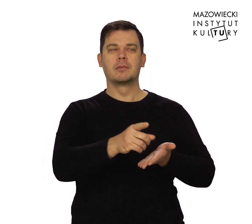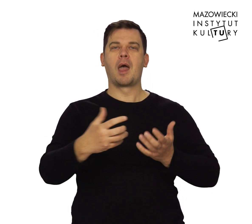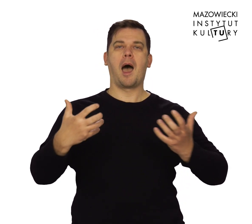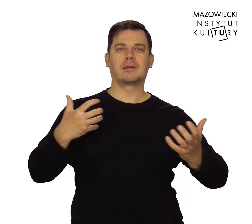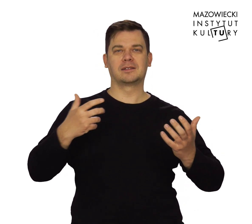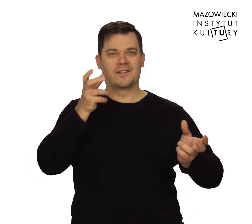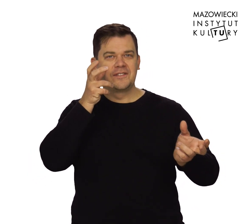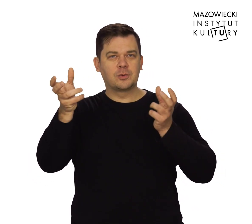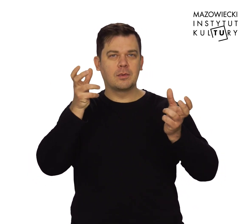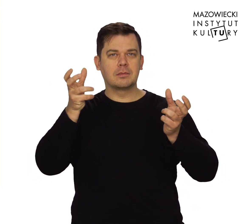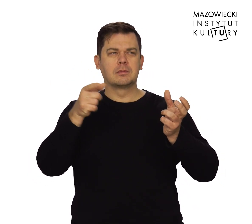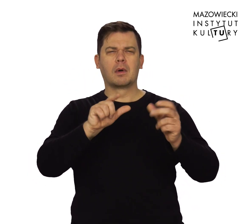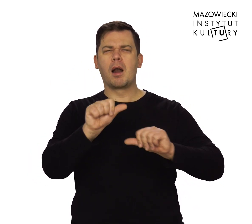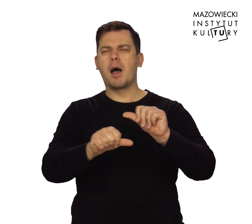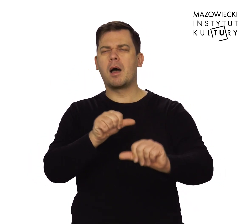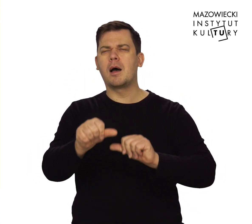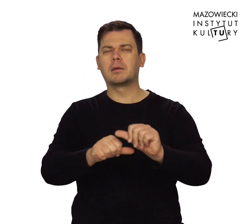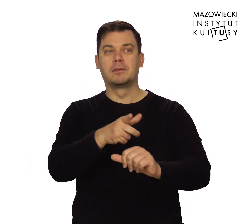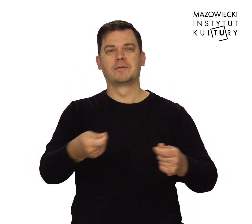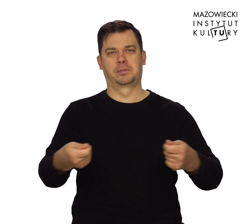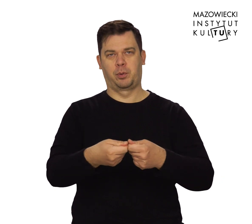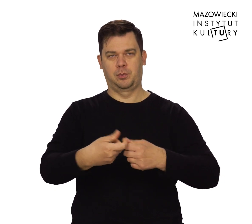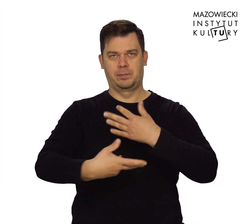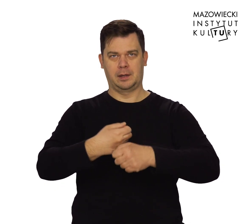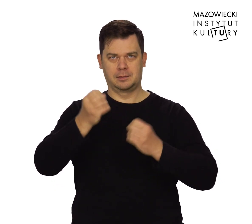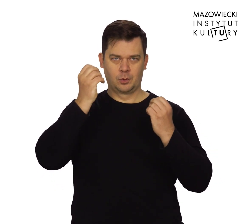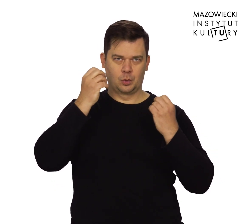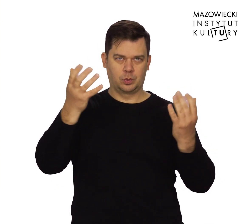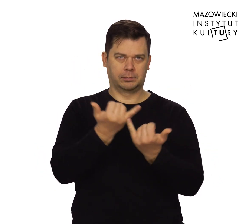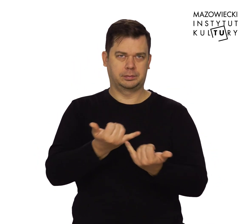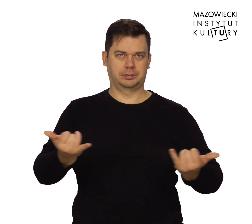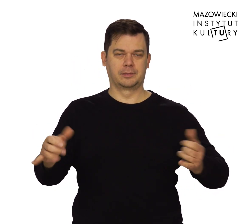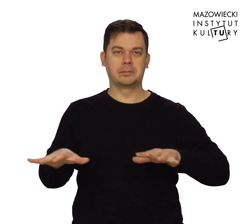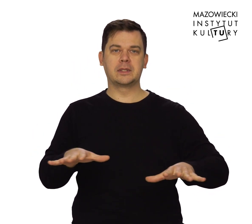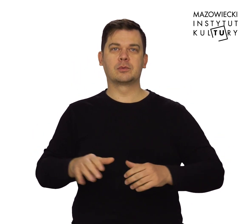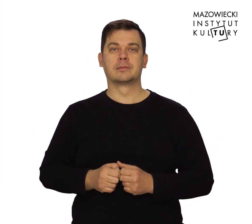artysta wizualny, od lat współpracujący z instytucjami kulturalnymi.